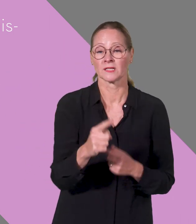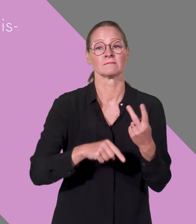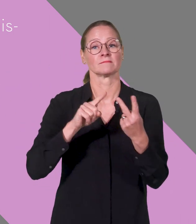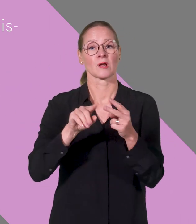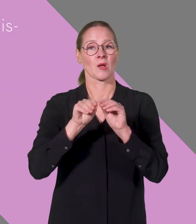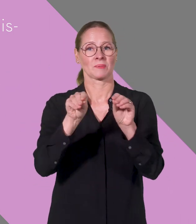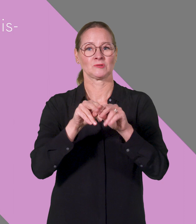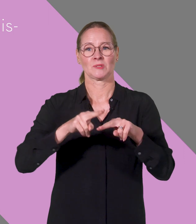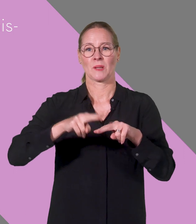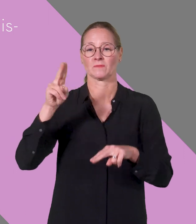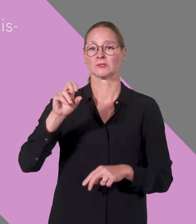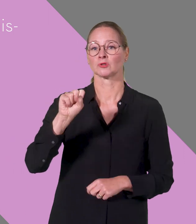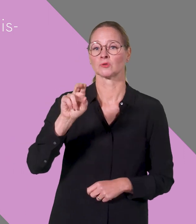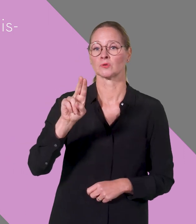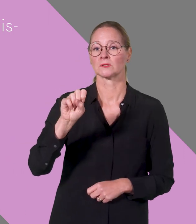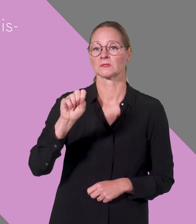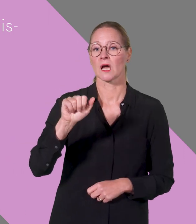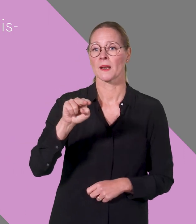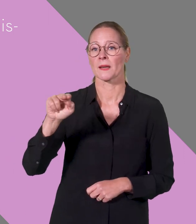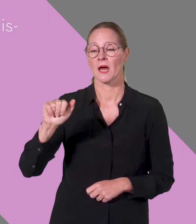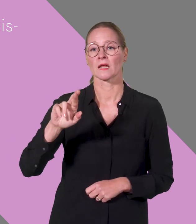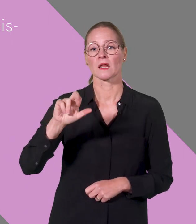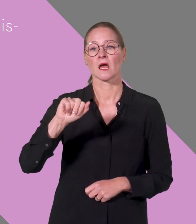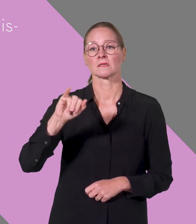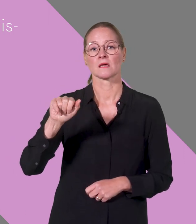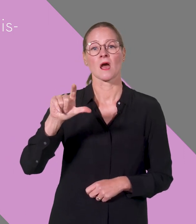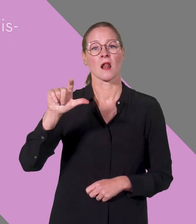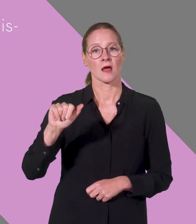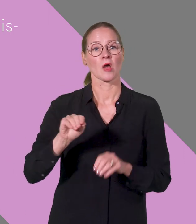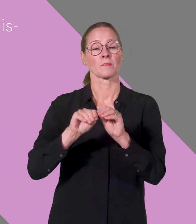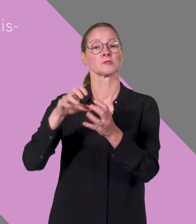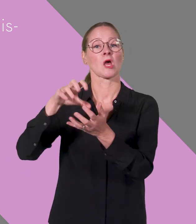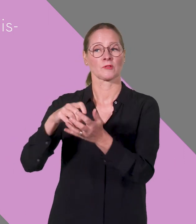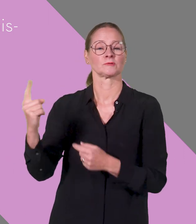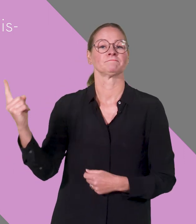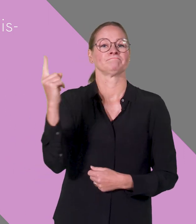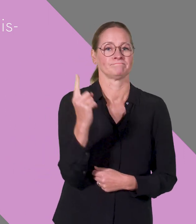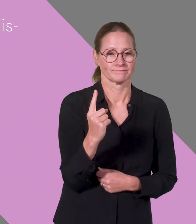ja opetusneuvos Susanna Rajalan Opetushallituksesta.